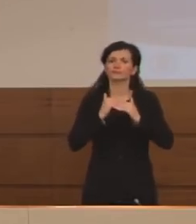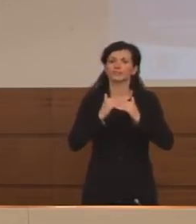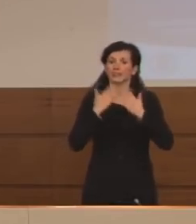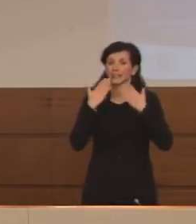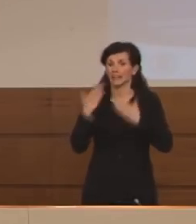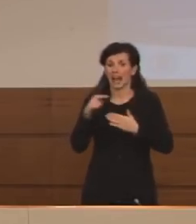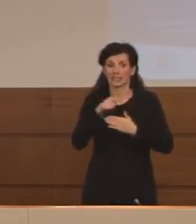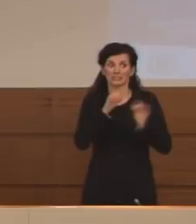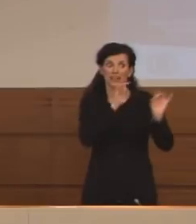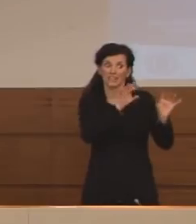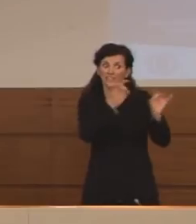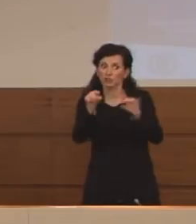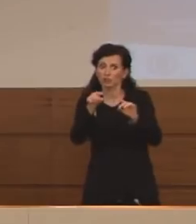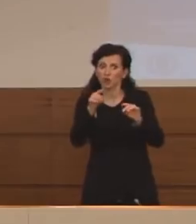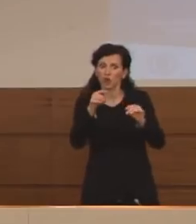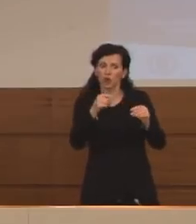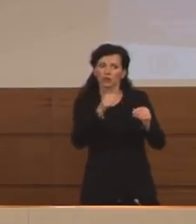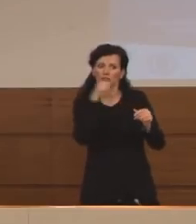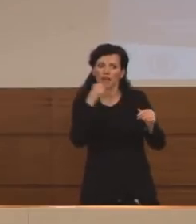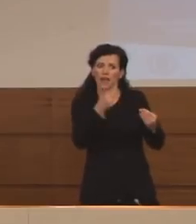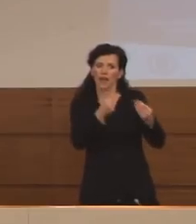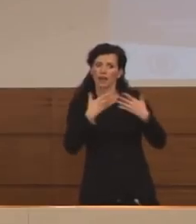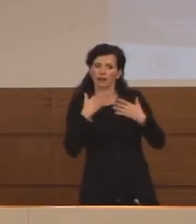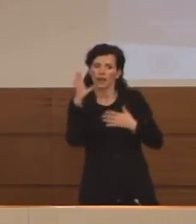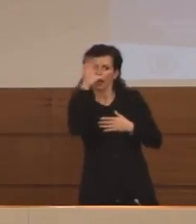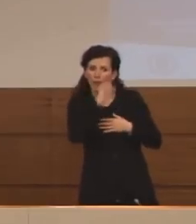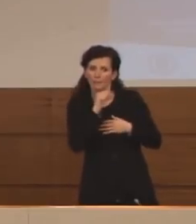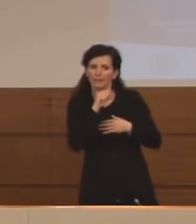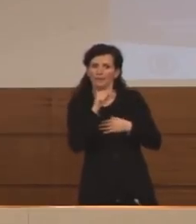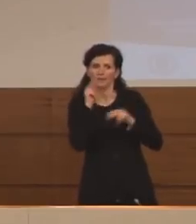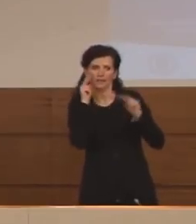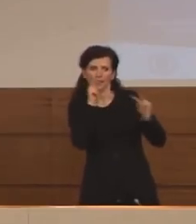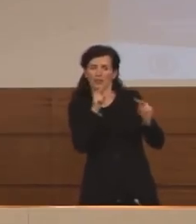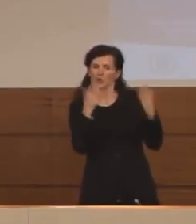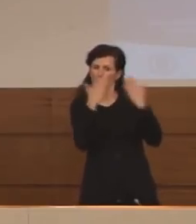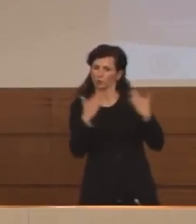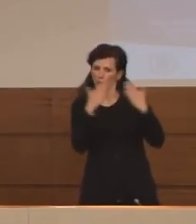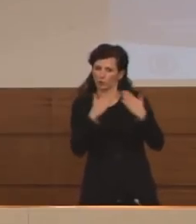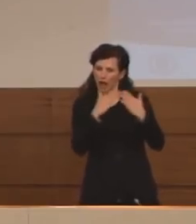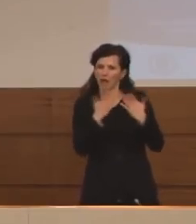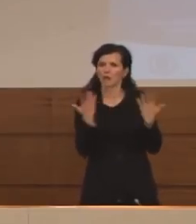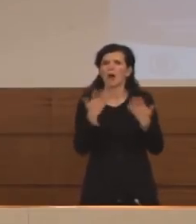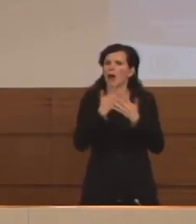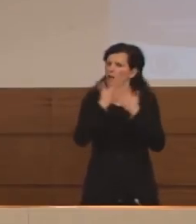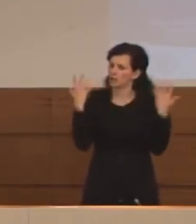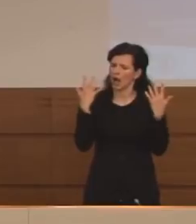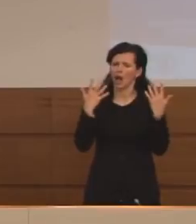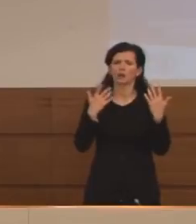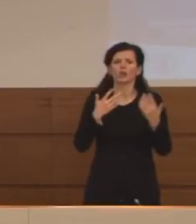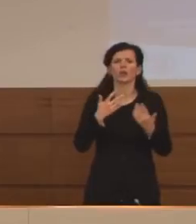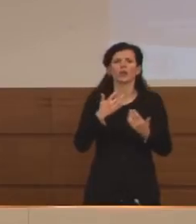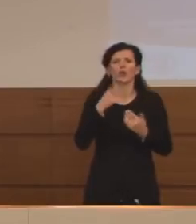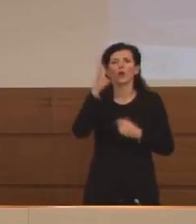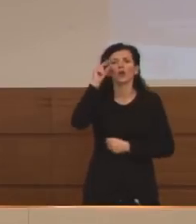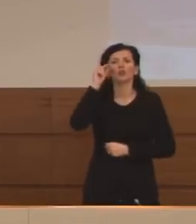Però è chiaro che ci sono ancora dei caveat. Ci sono ancora delle carenze di conoscenza, delle carenze informative.